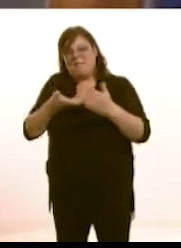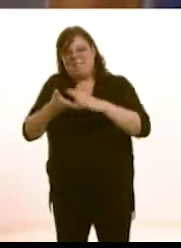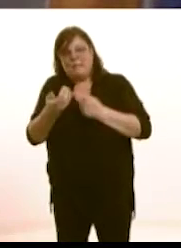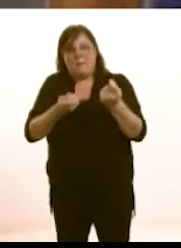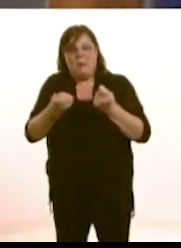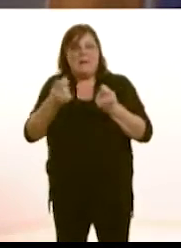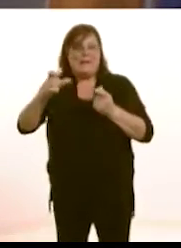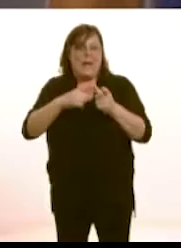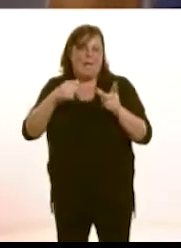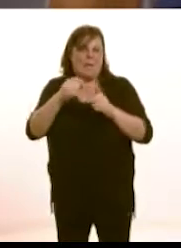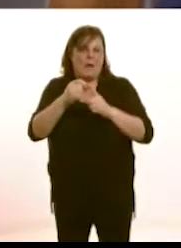fanna yn y dyfodol.